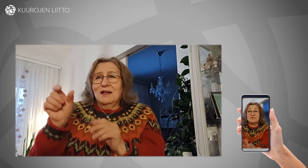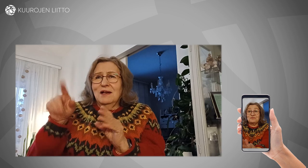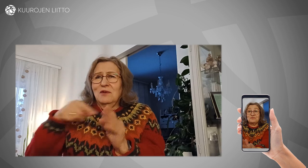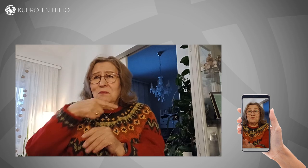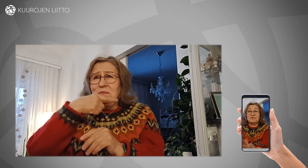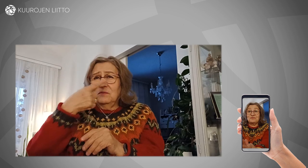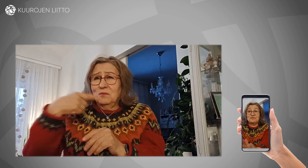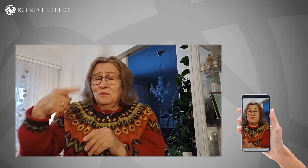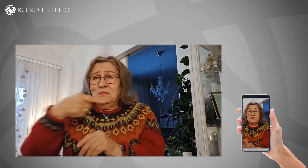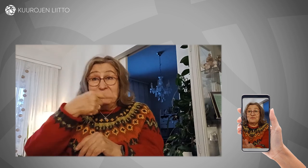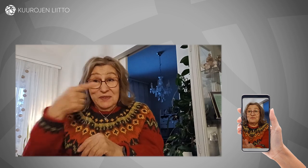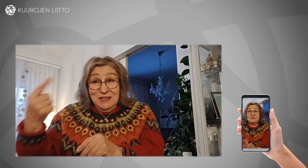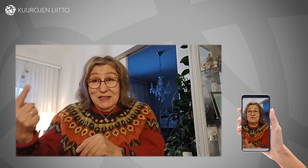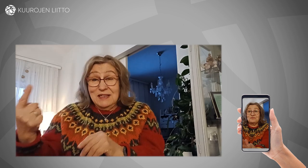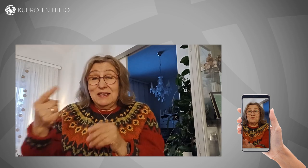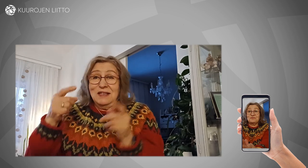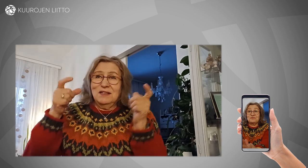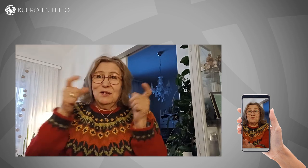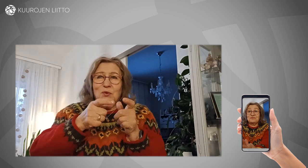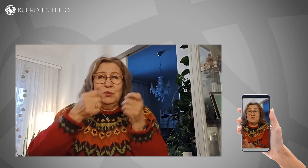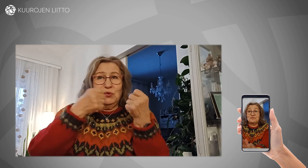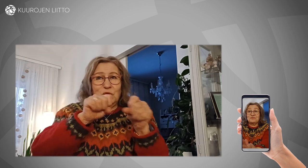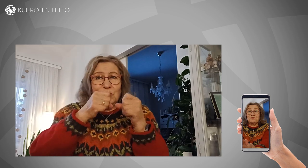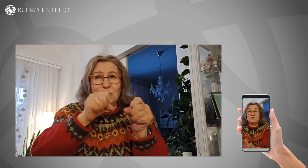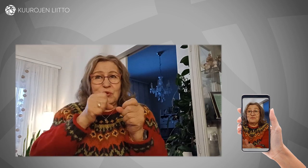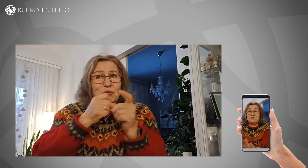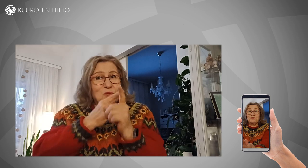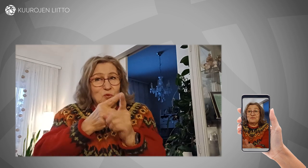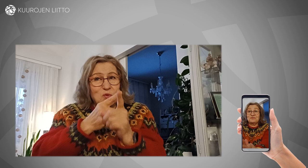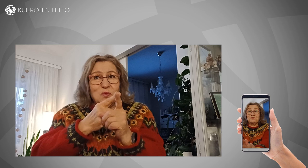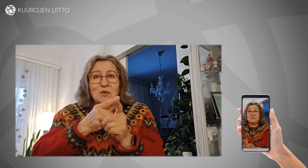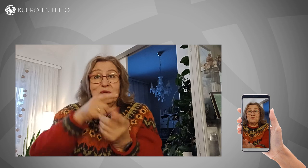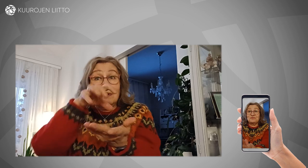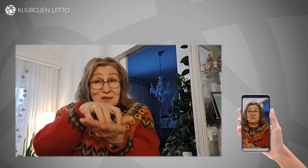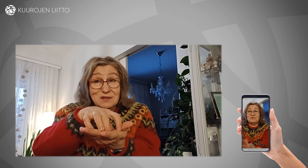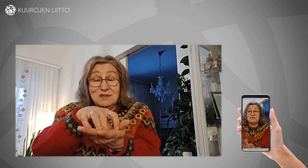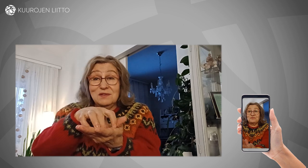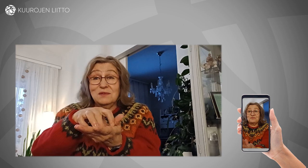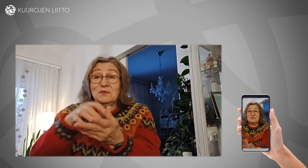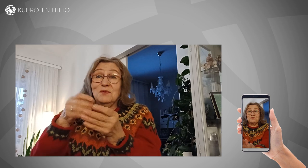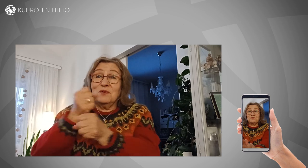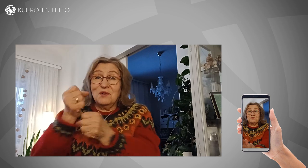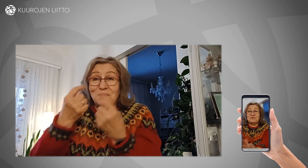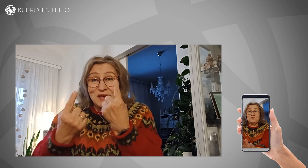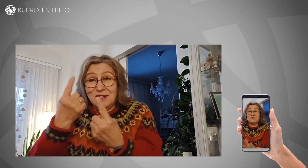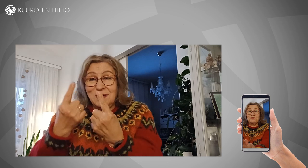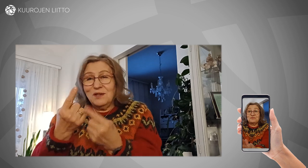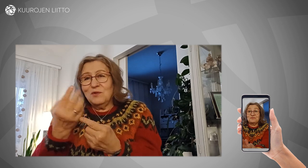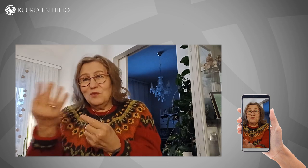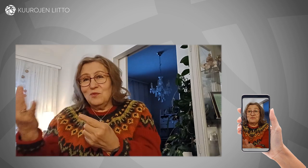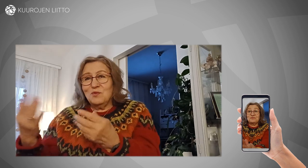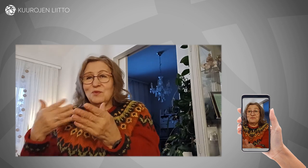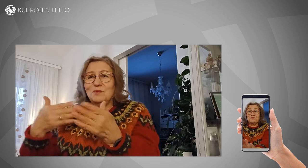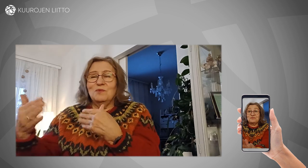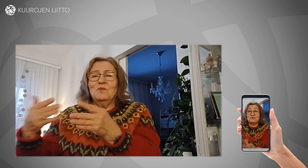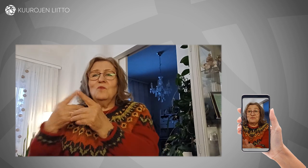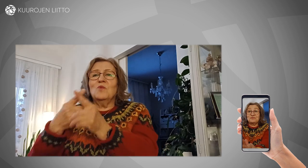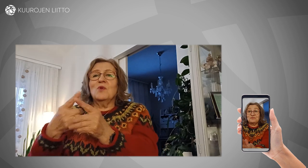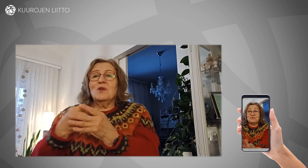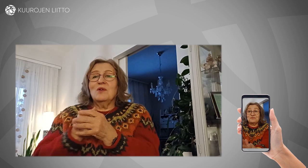Hän on ollut pitkään yhdistystoiminnassa eri tehtävissä, kuten hallituksessa sekä kahvinkeittotehtävissä.